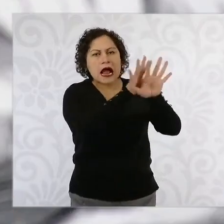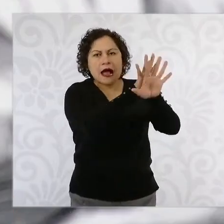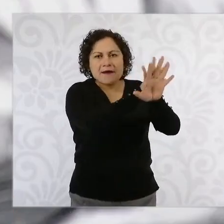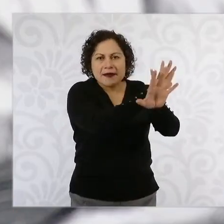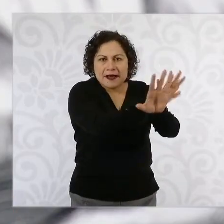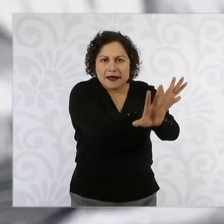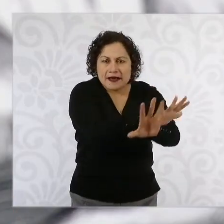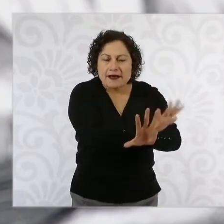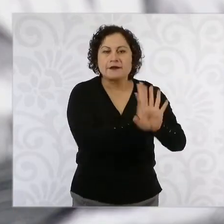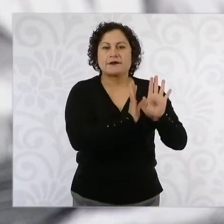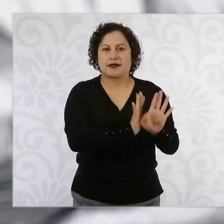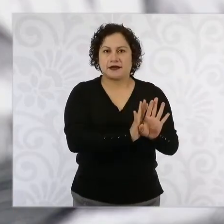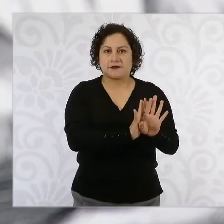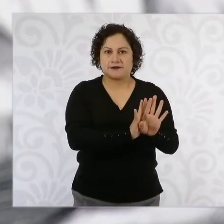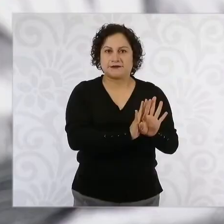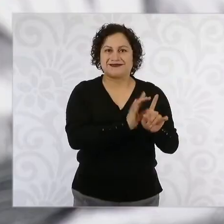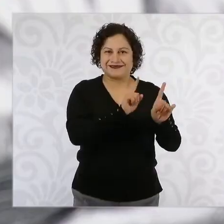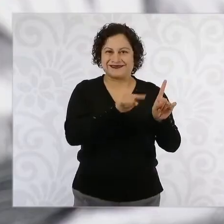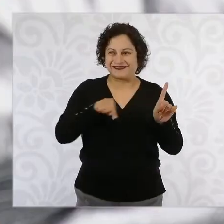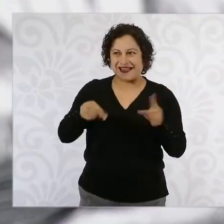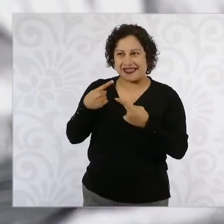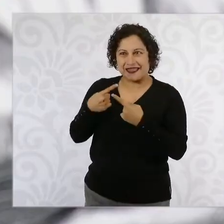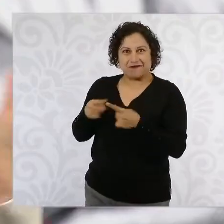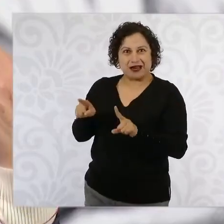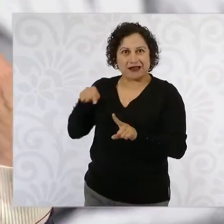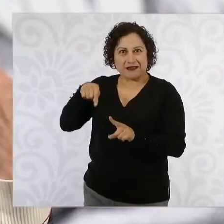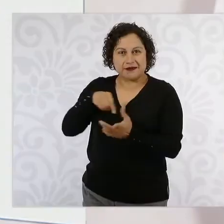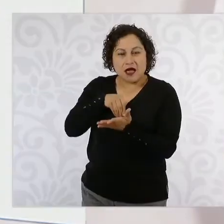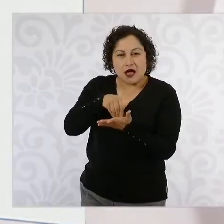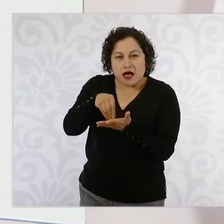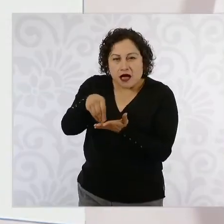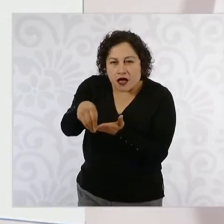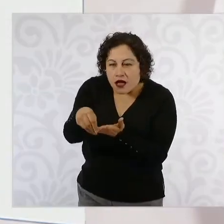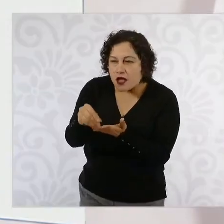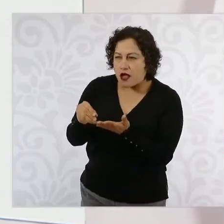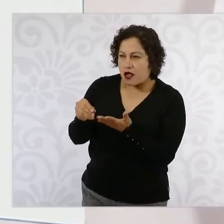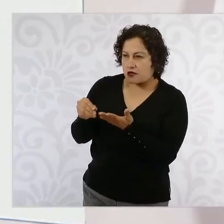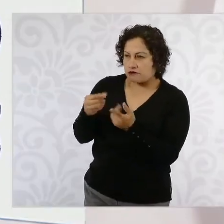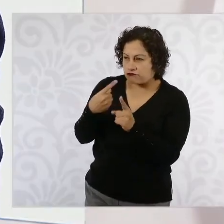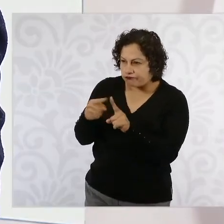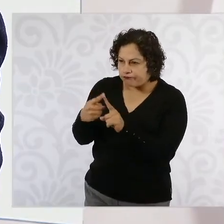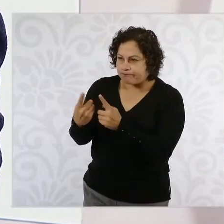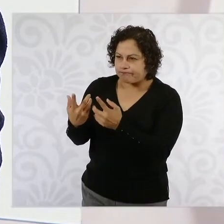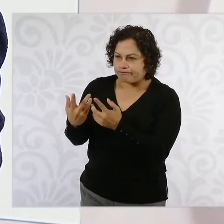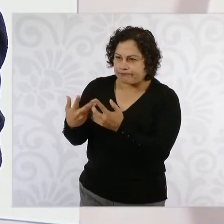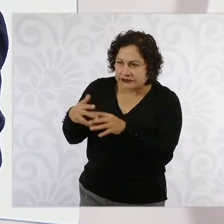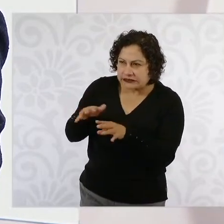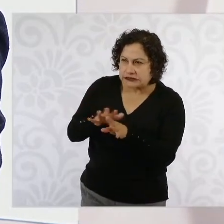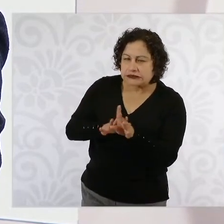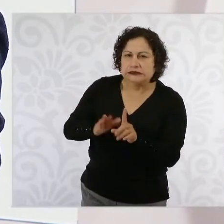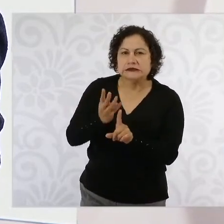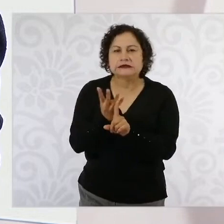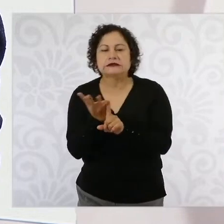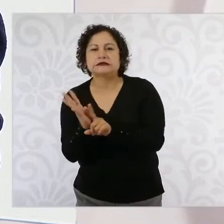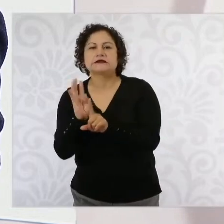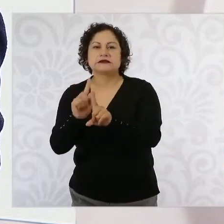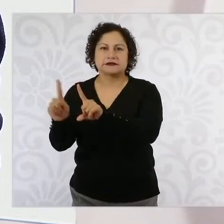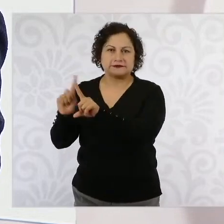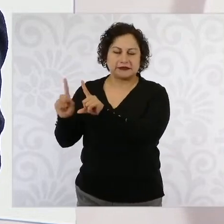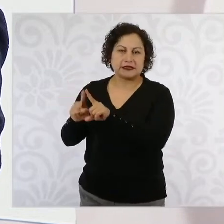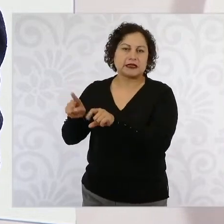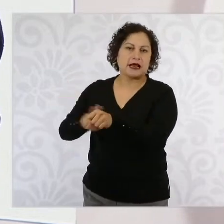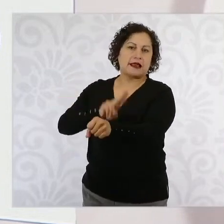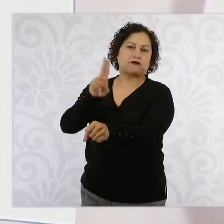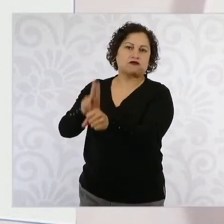través de laboratorio en términos de inyección o no sé exactamente cóm e se diga científicamente